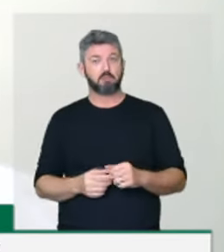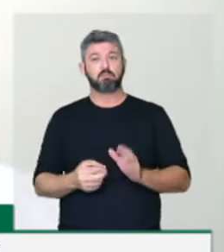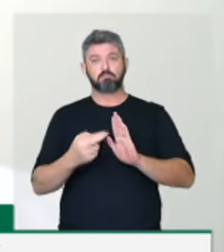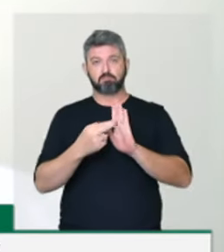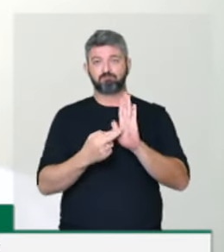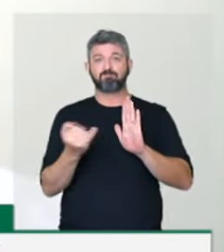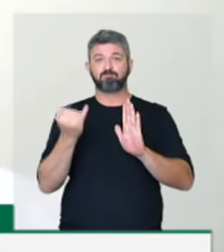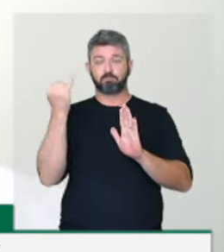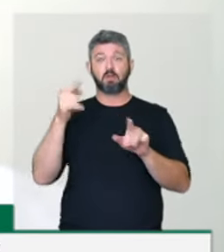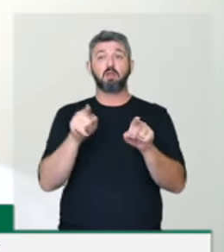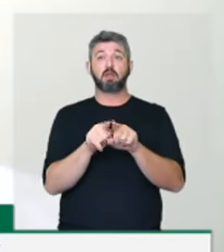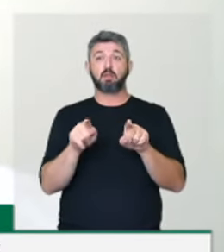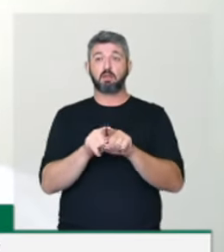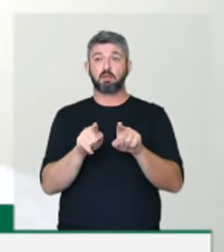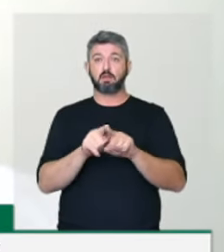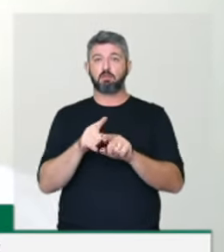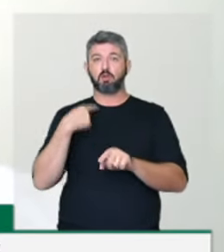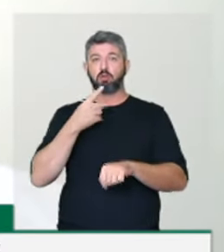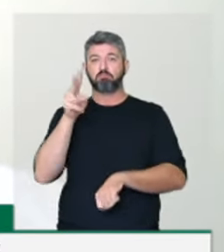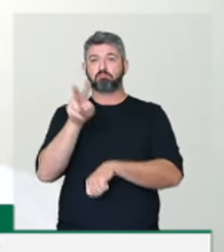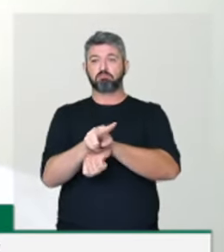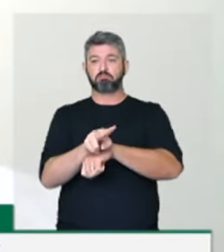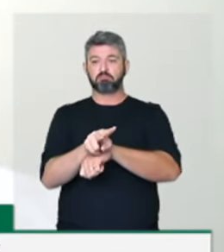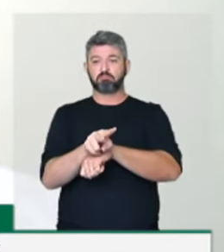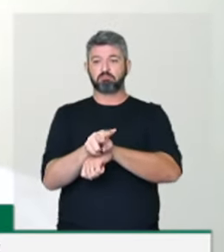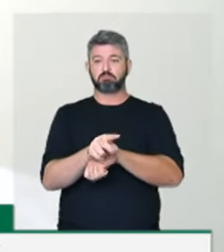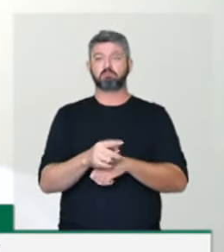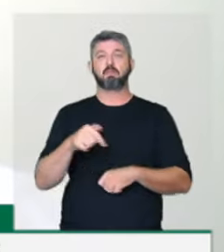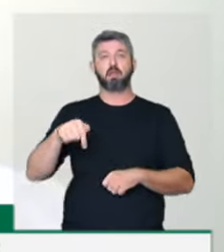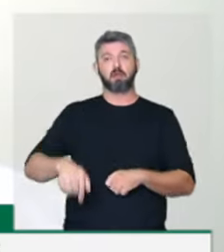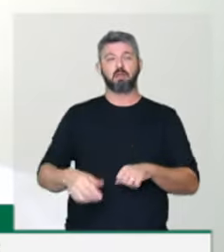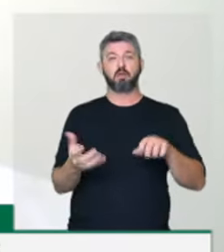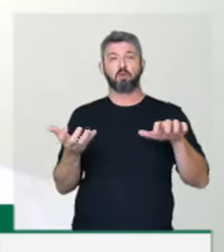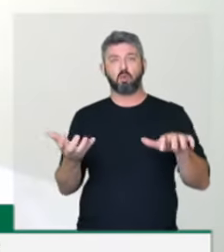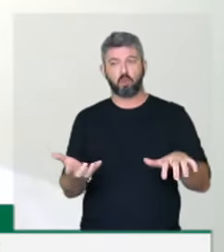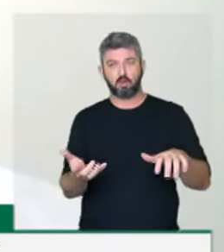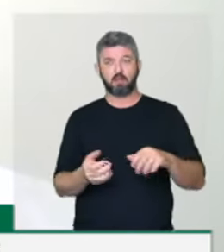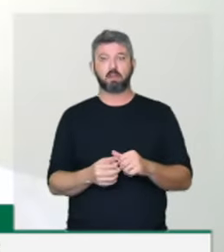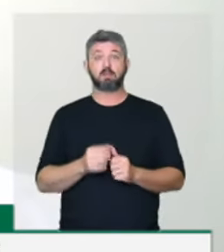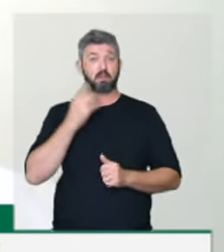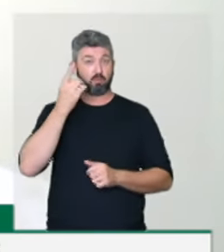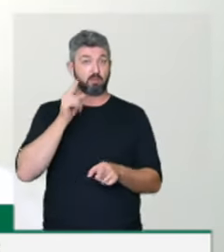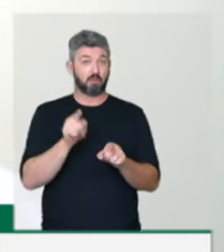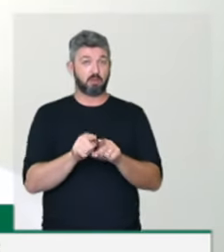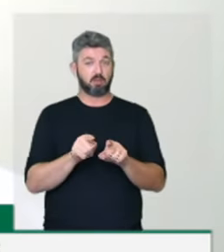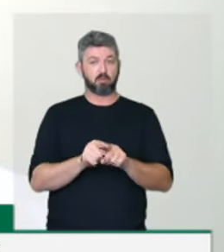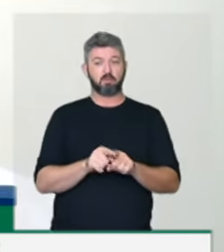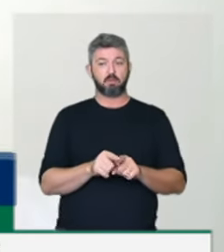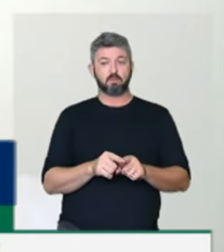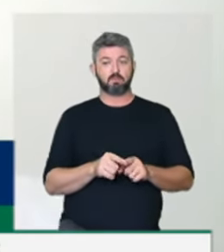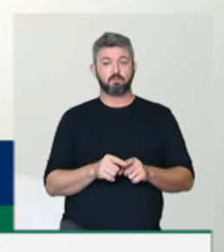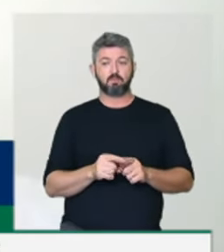PARLAMENTO.... COMO PARLAMENTARES. E DESTACO AQUI TAMBÉM UMA EMENDA DO NOVO QUE NÃO FOI ACATADA QUE TEM UM DESTAQUE IMPORTANTE. PARA COLOCAR AINDA MAIS RECURSOS É